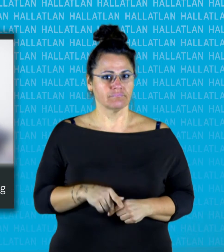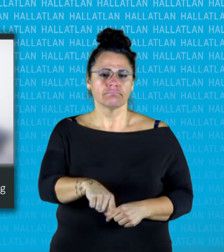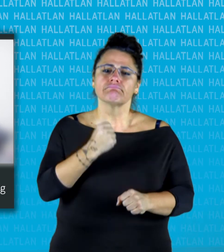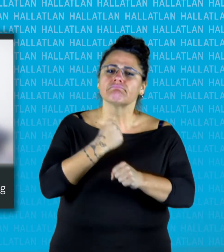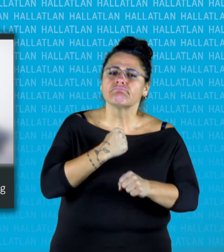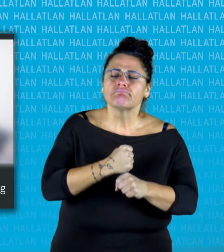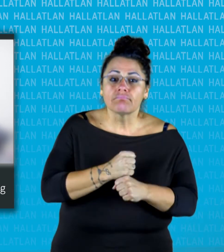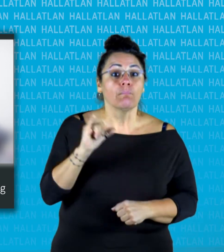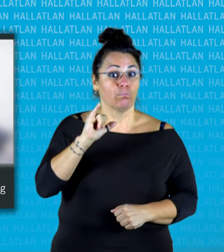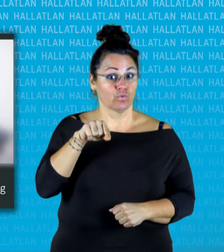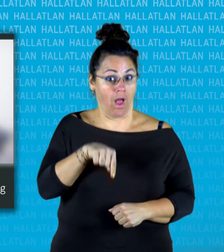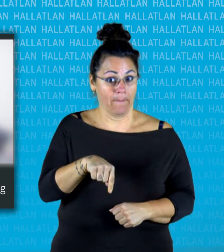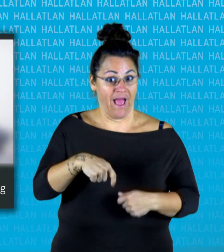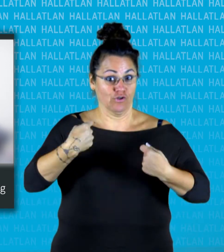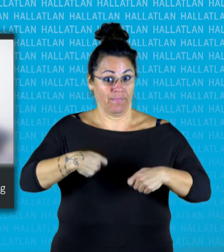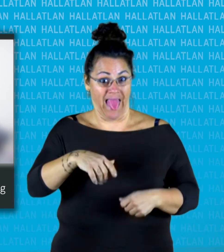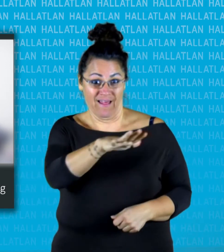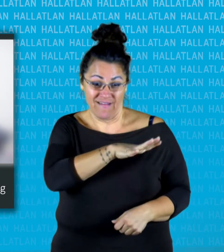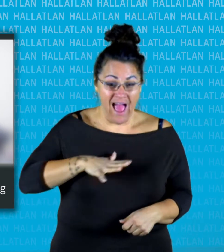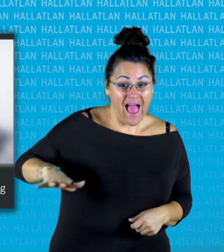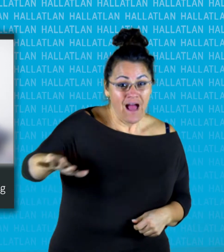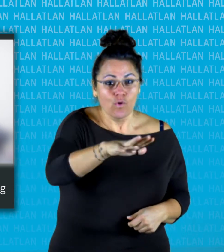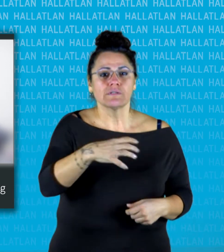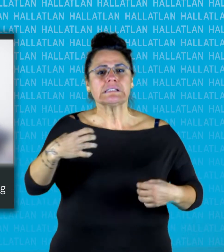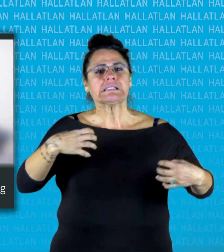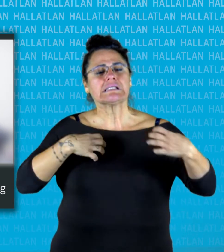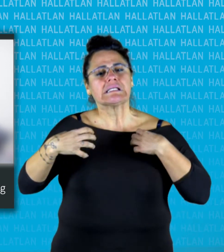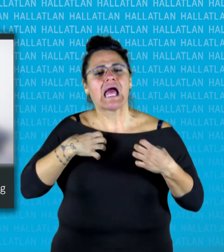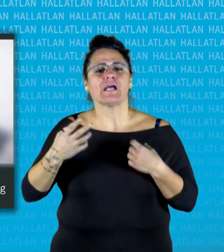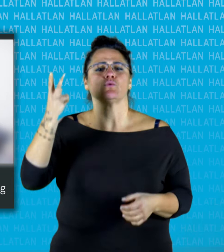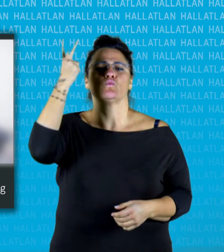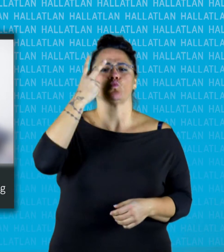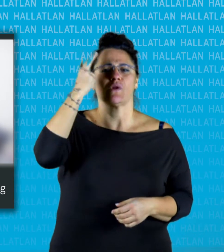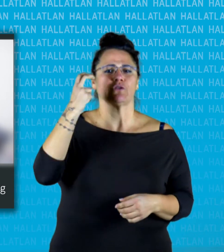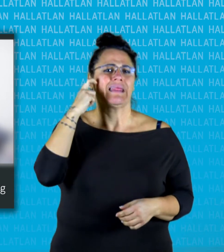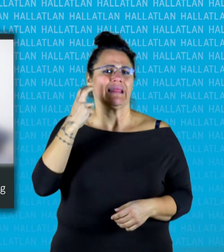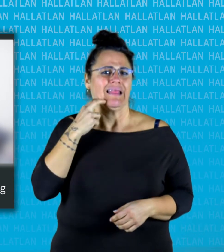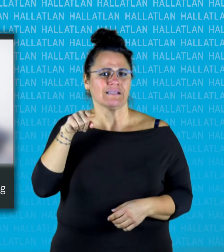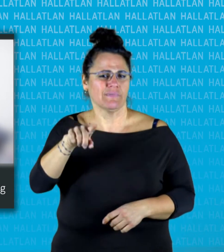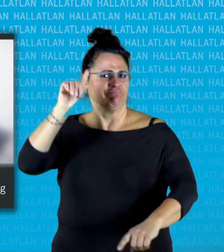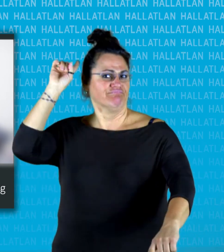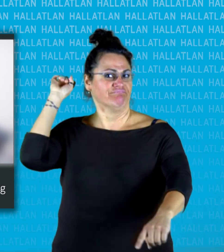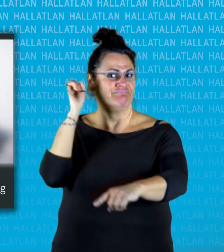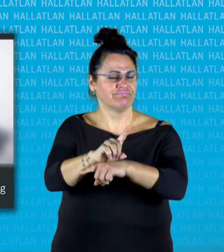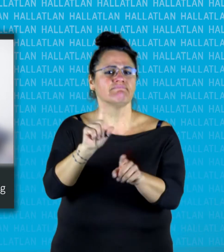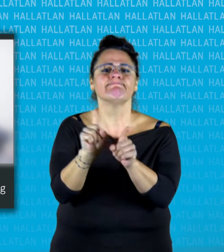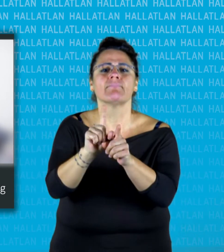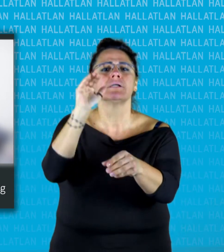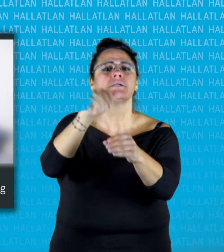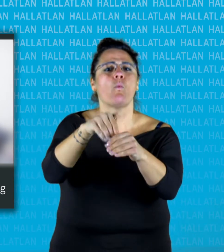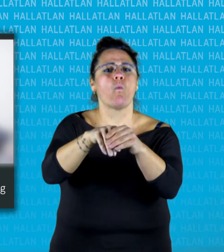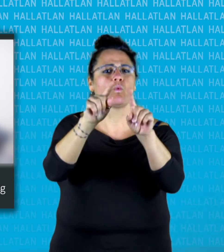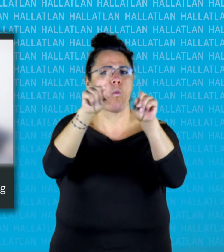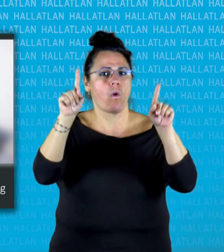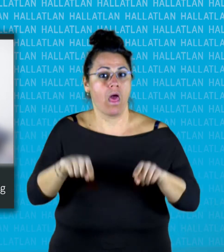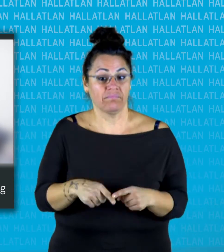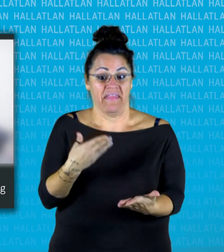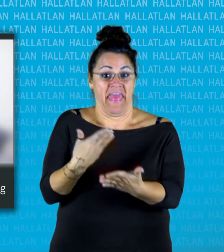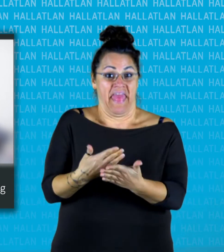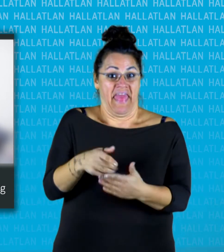Fő tevékenységük a szórólapozás színházak, kulturális intézmények megbízásából Budapest belvárosában,